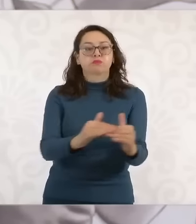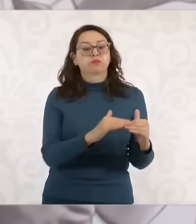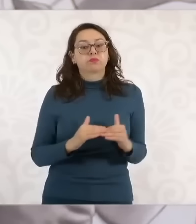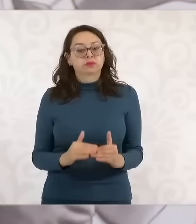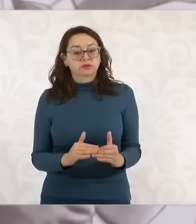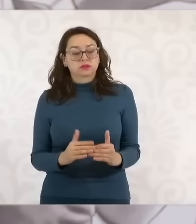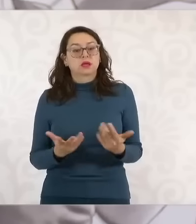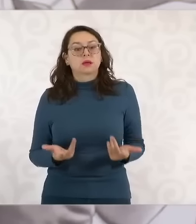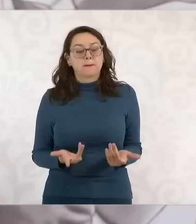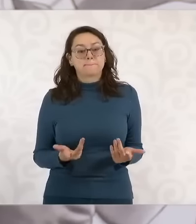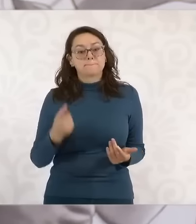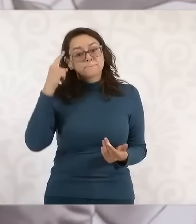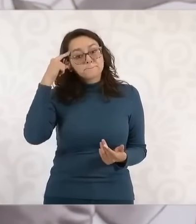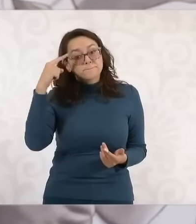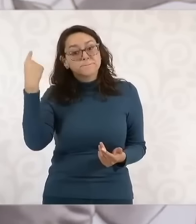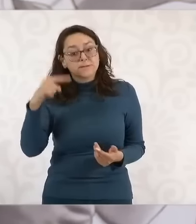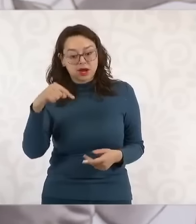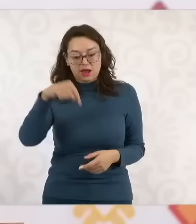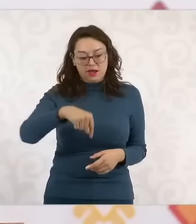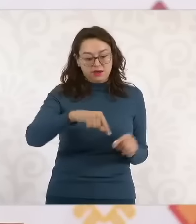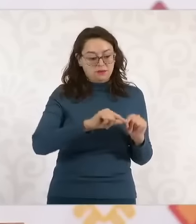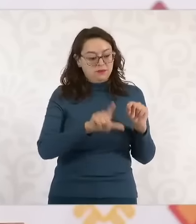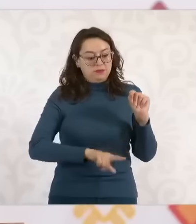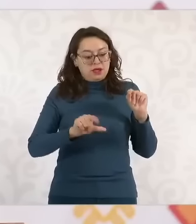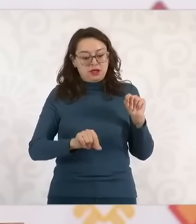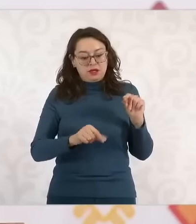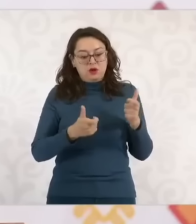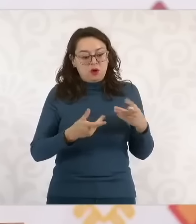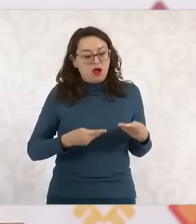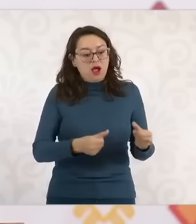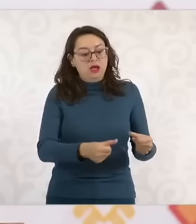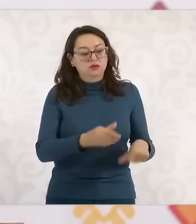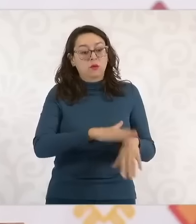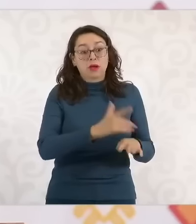lo que se produzca en México no sea más caro que lo que se produce en Japón, Core del Sur,